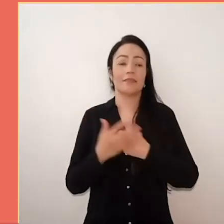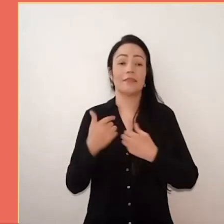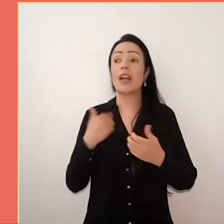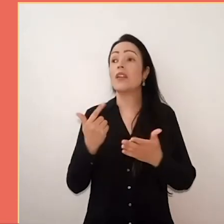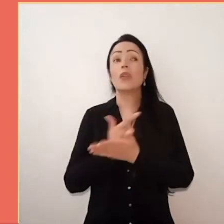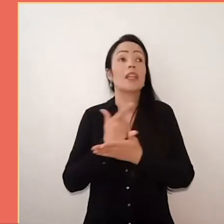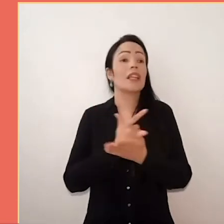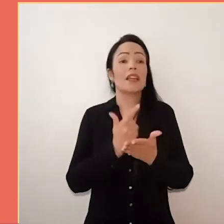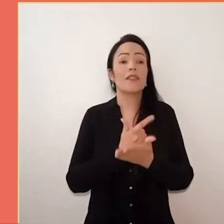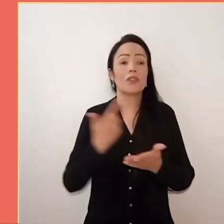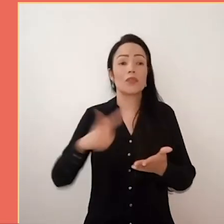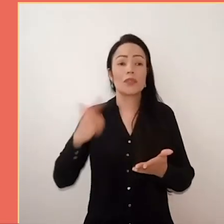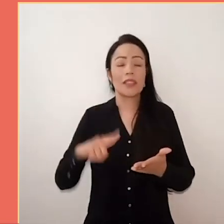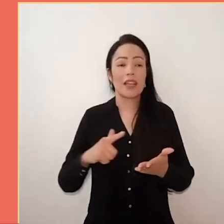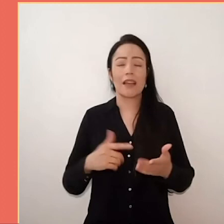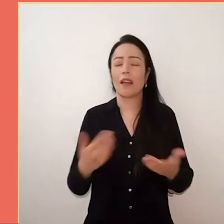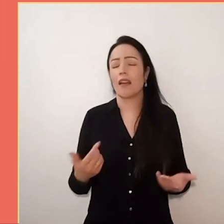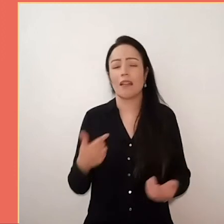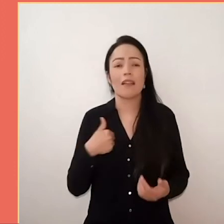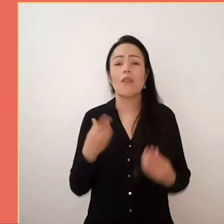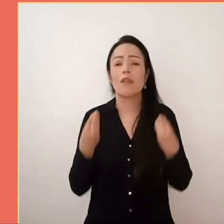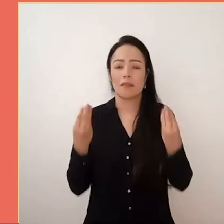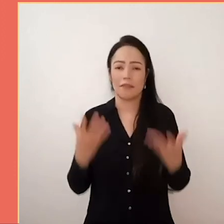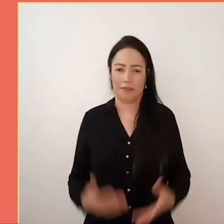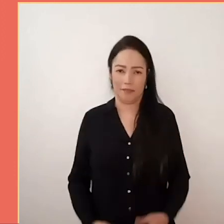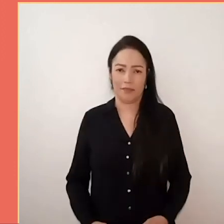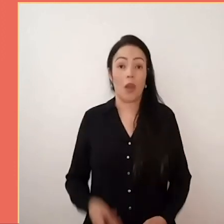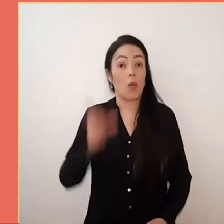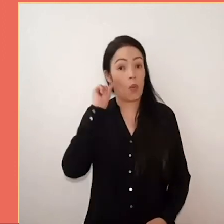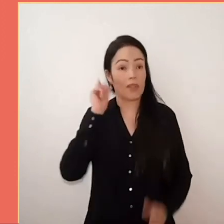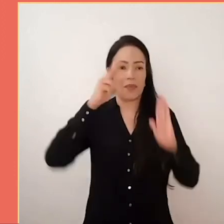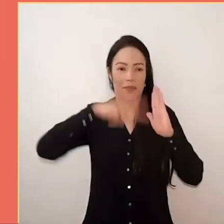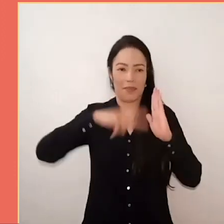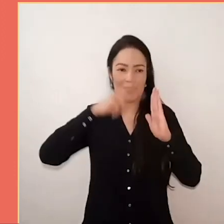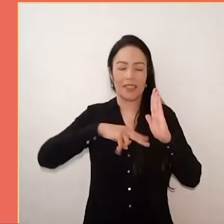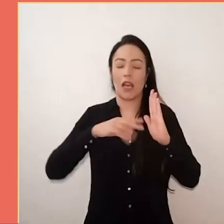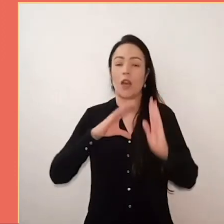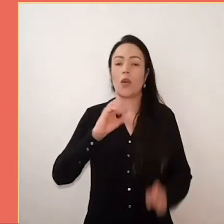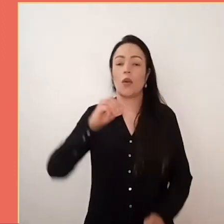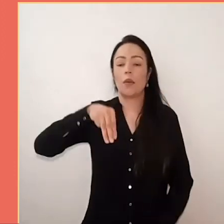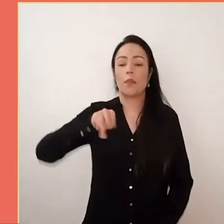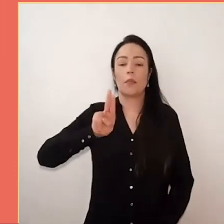A Marina estava falando qual o último que ela leu, eu ontem acabei de ler um livro que chama "Comunista Demais Para Ser Chacrete",